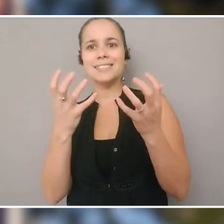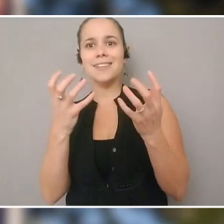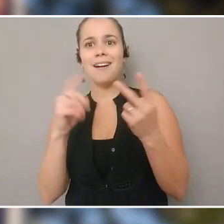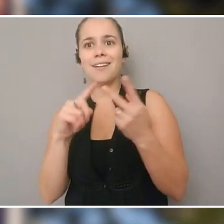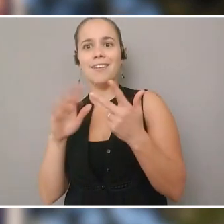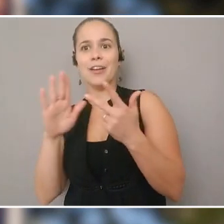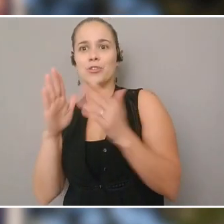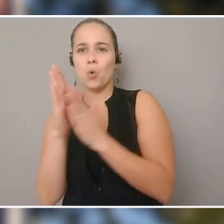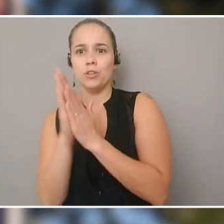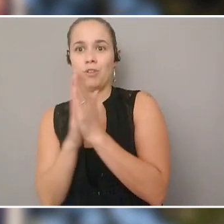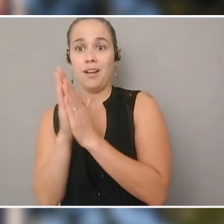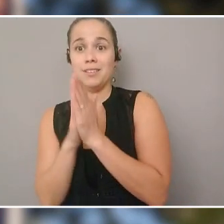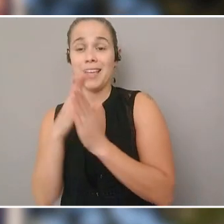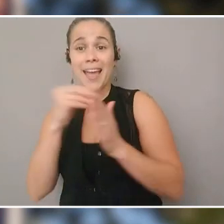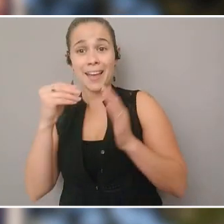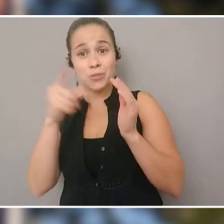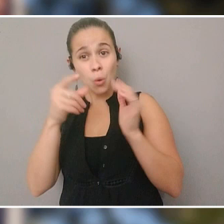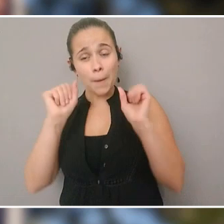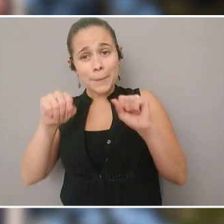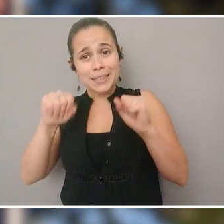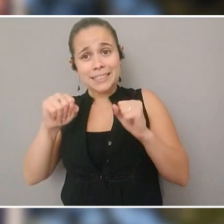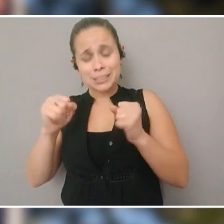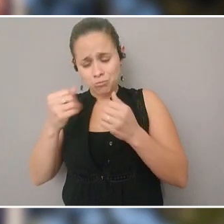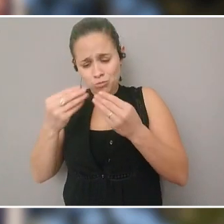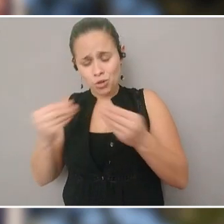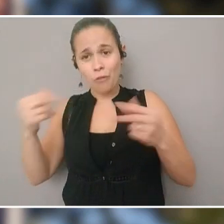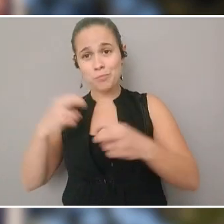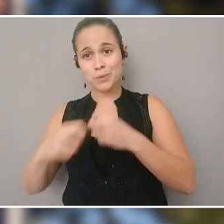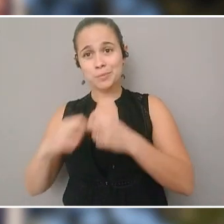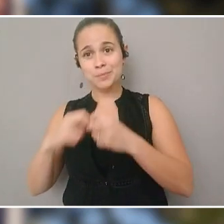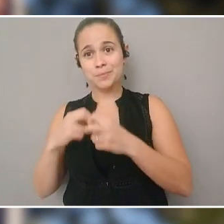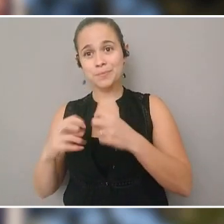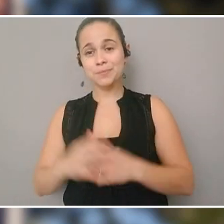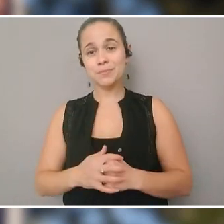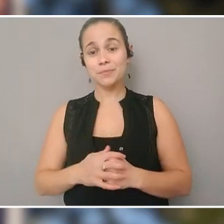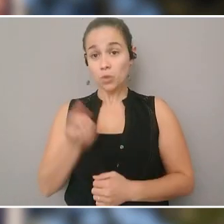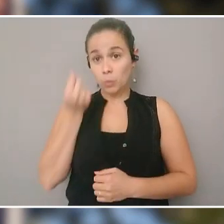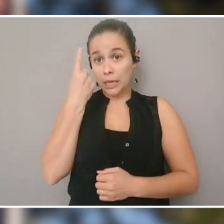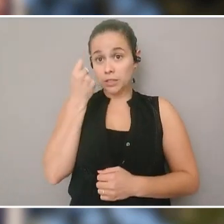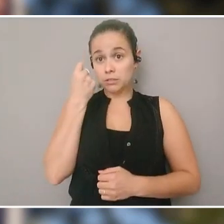capacidades de resolver problemas. Nosotros